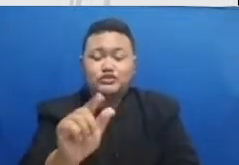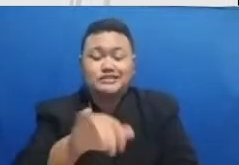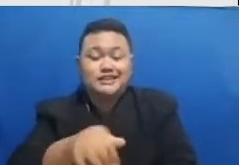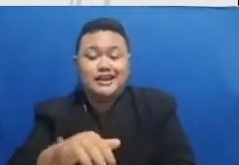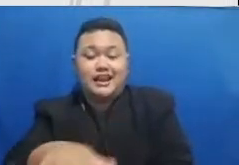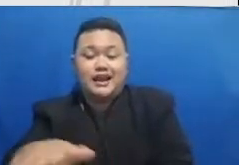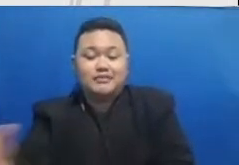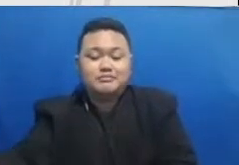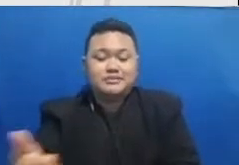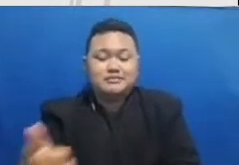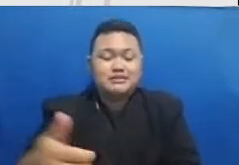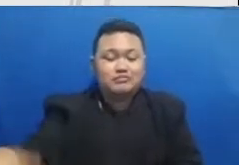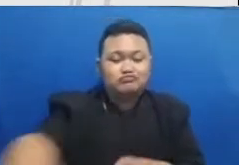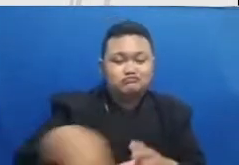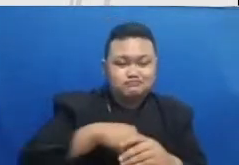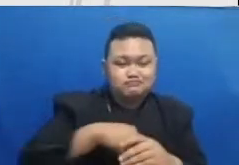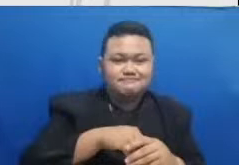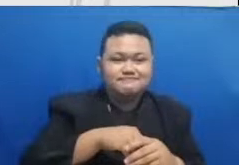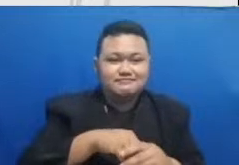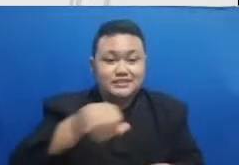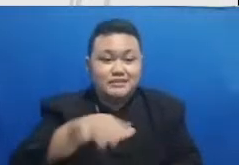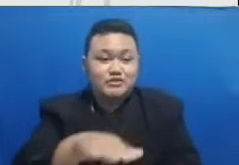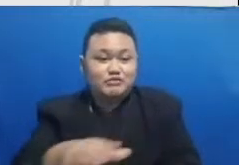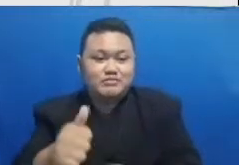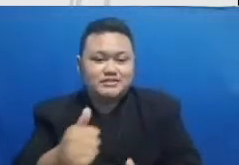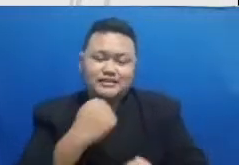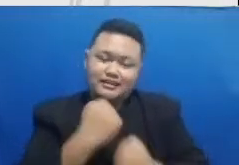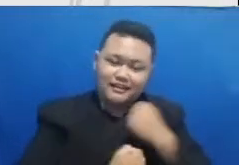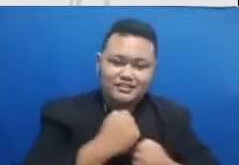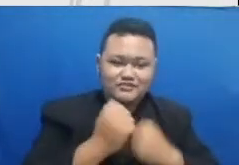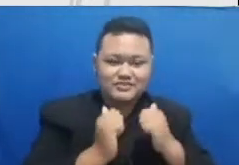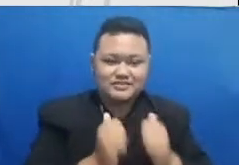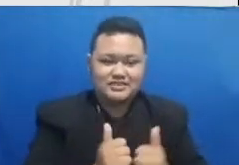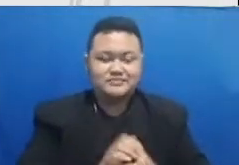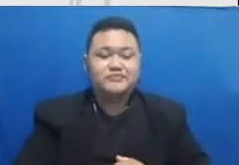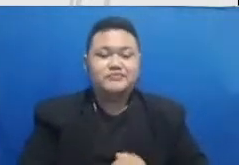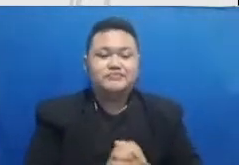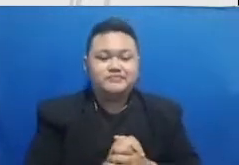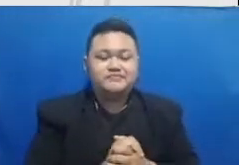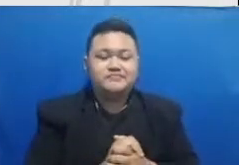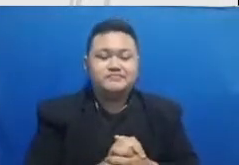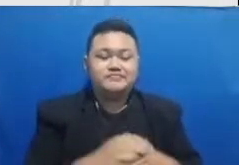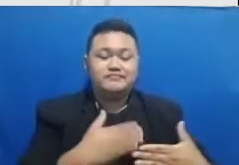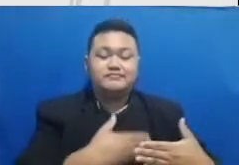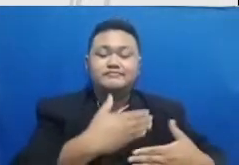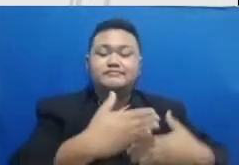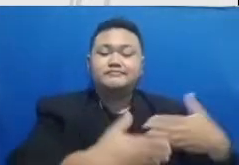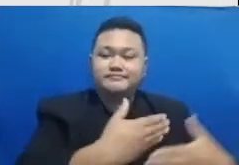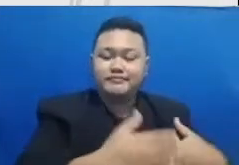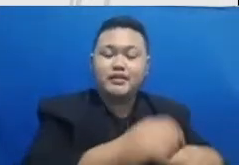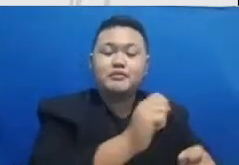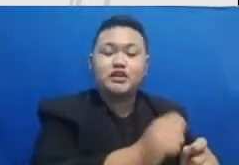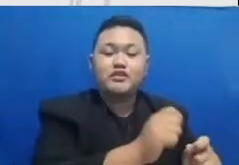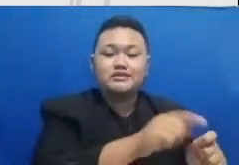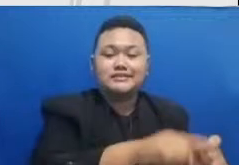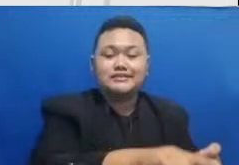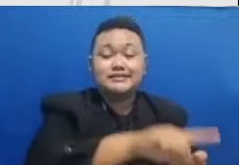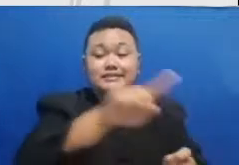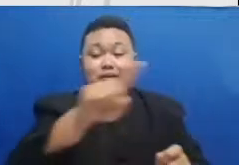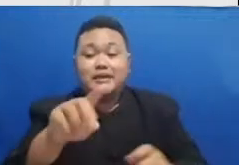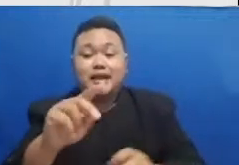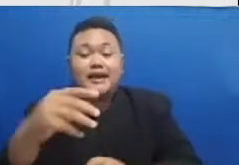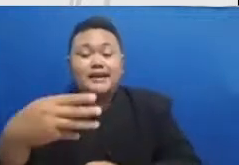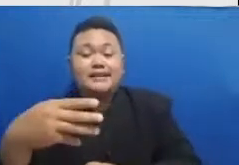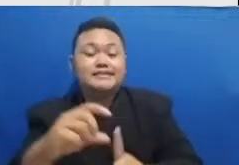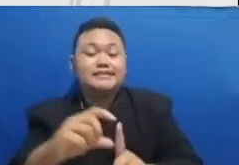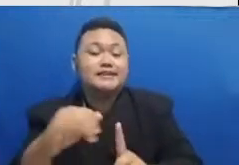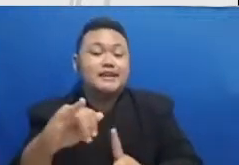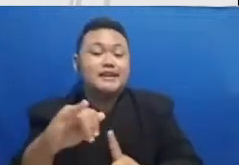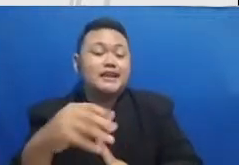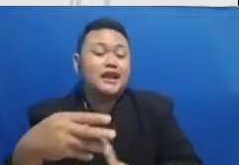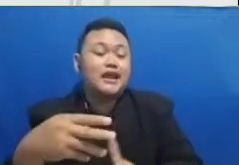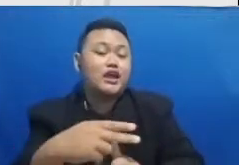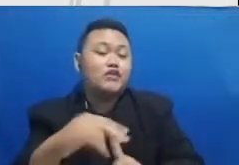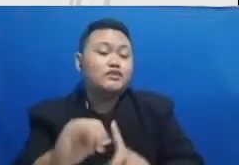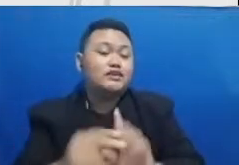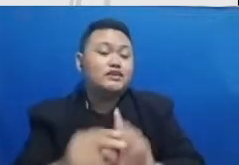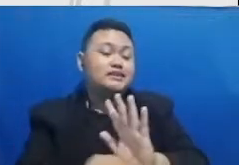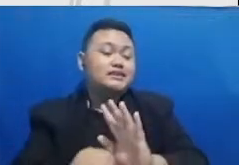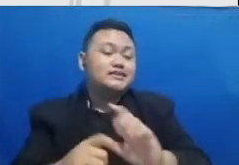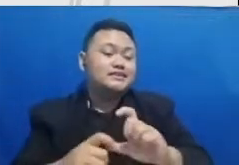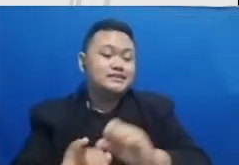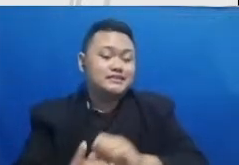perjalanan dari modifikasi keren definition Kediri definisi itu adalah melepaskan